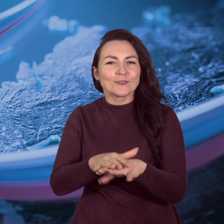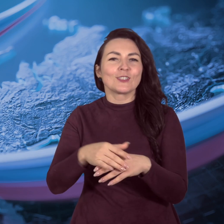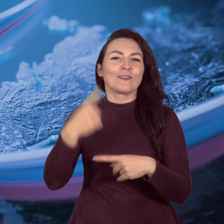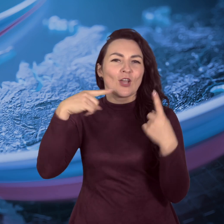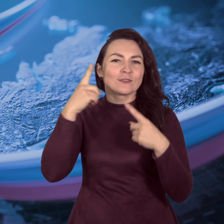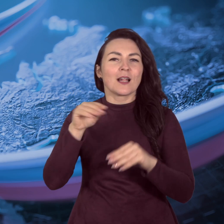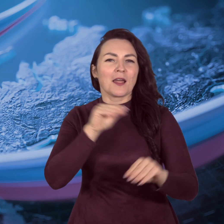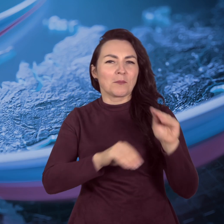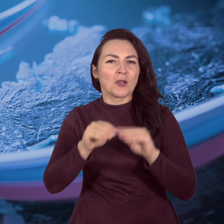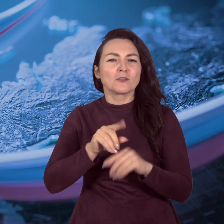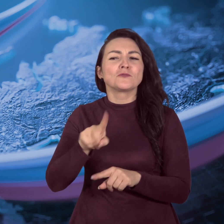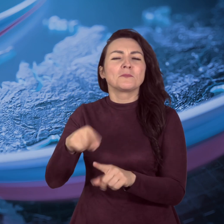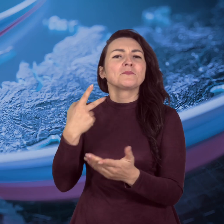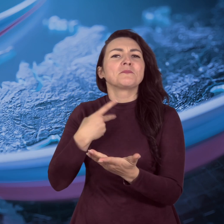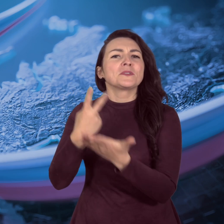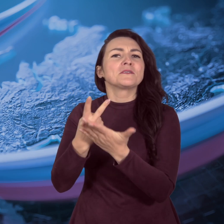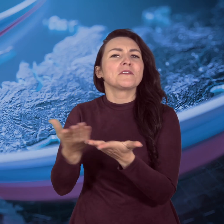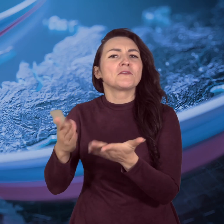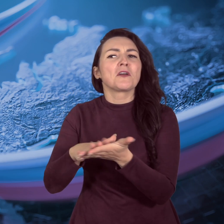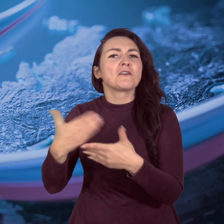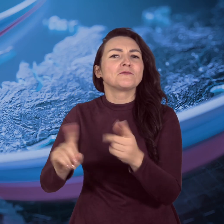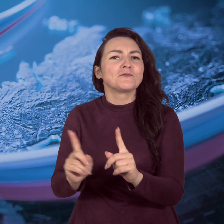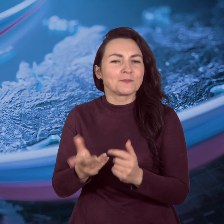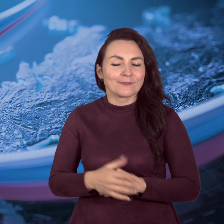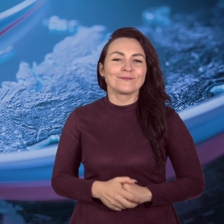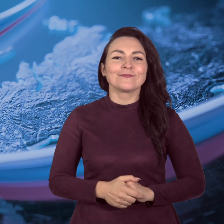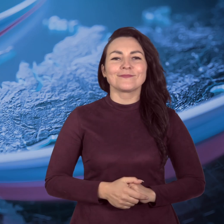(Инклюзивная творческая лаборатория), и что она из себя представляет.